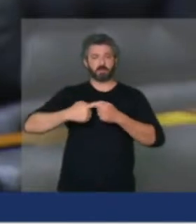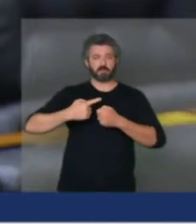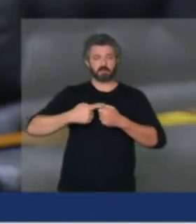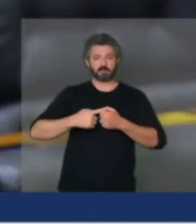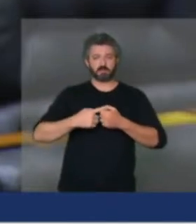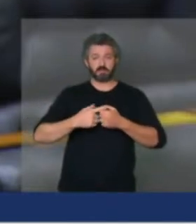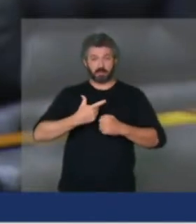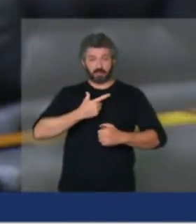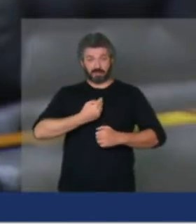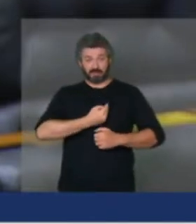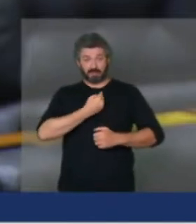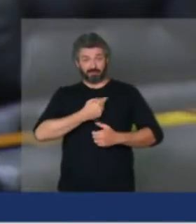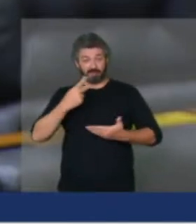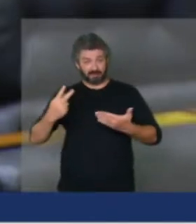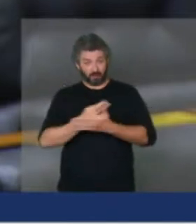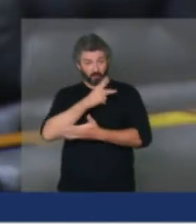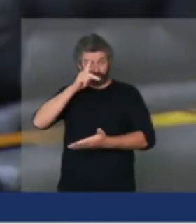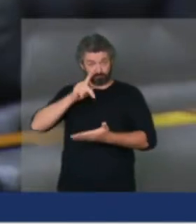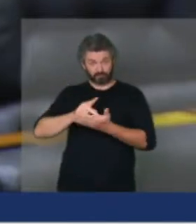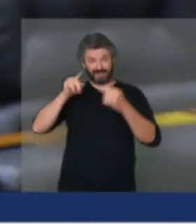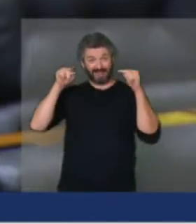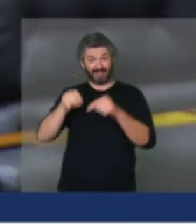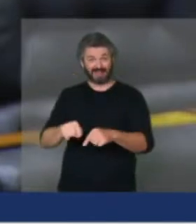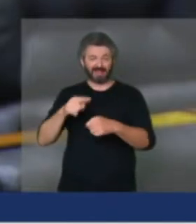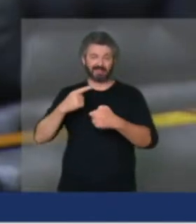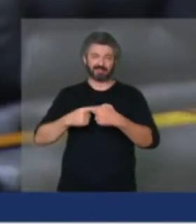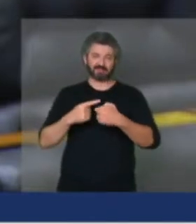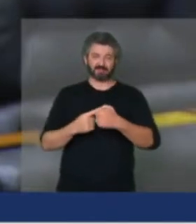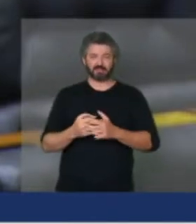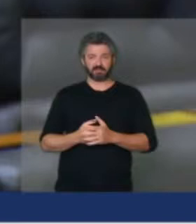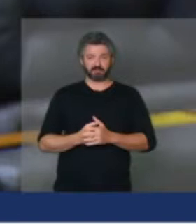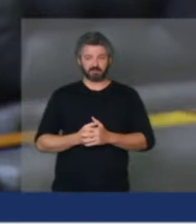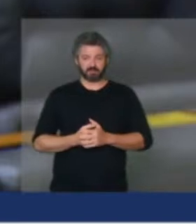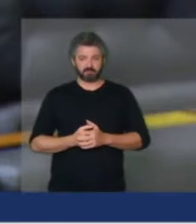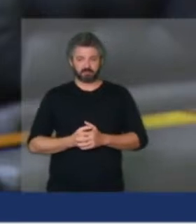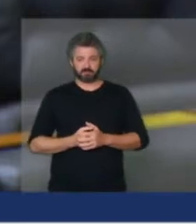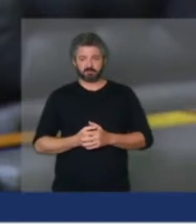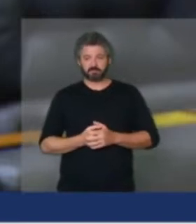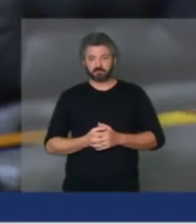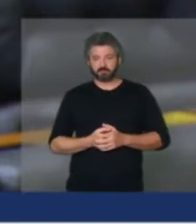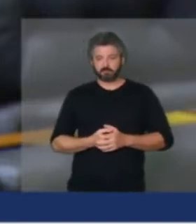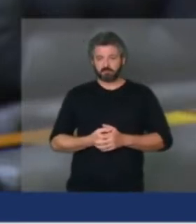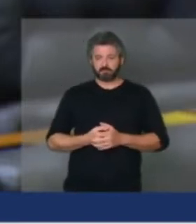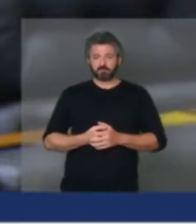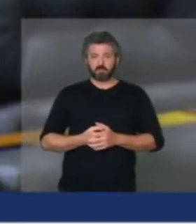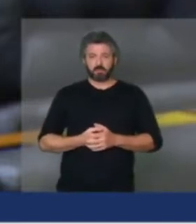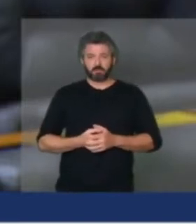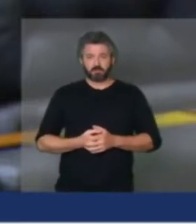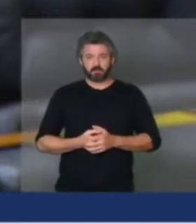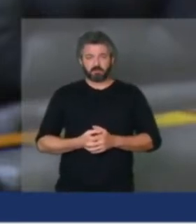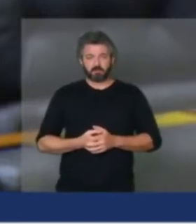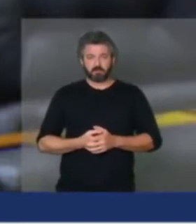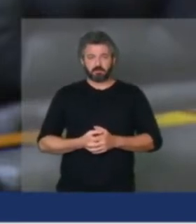PRECISAMOS LEVAR MAIS INVESTIMENTOS NA ÁREA DE SAÚ DE, EDUCAÇÃO, DE SEGURANÇA E DE INFRAESTRUTURA BÁ SICA. CONTEM COMIGO E COM O PSD. UM